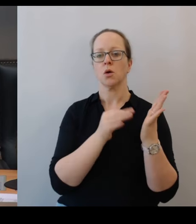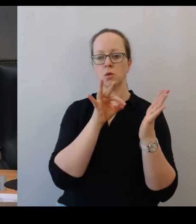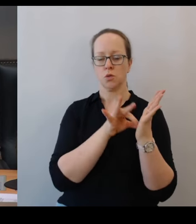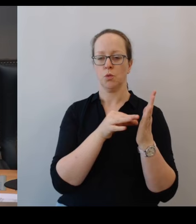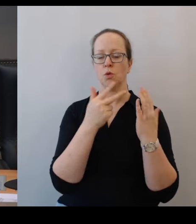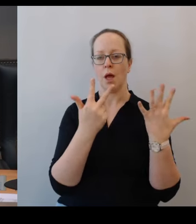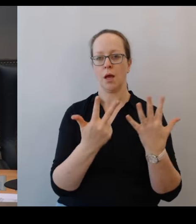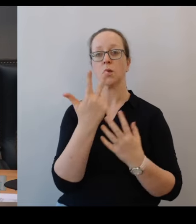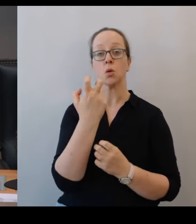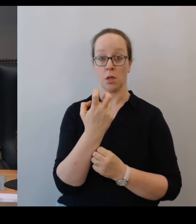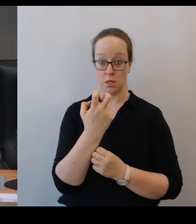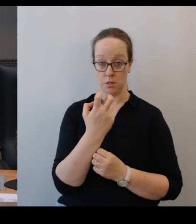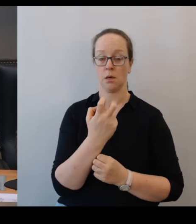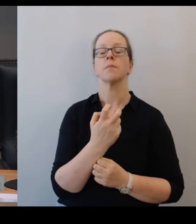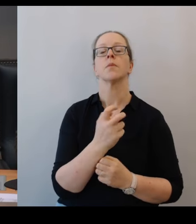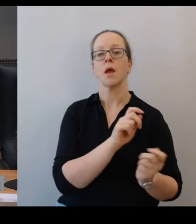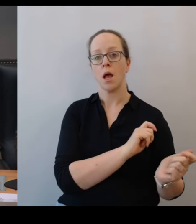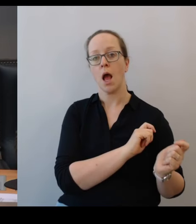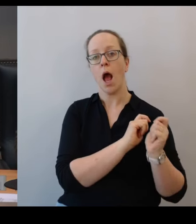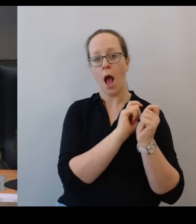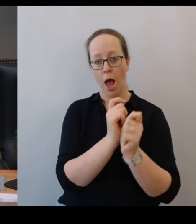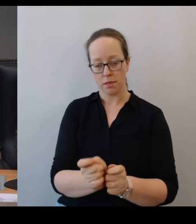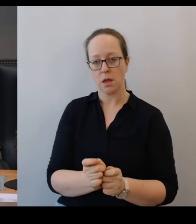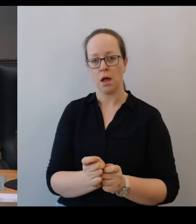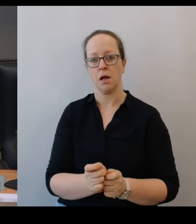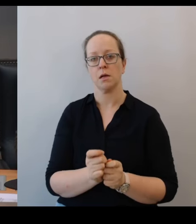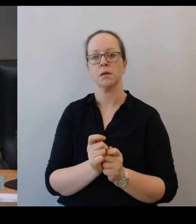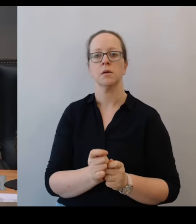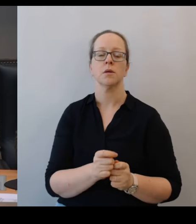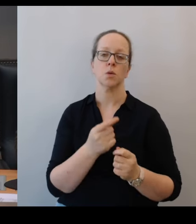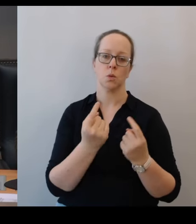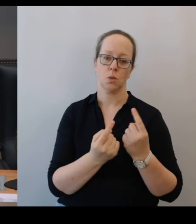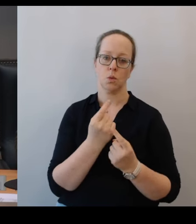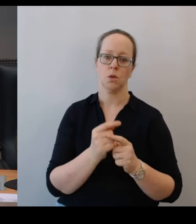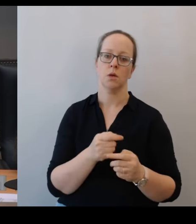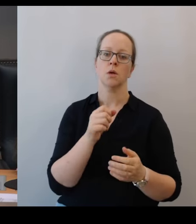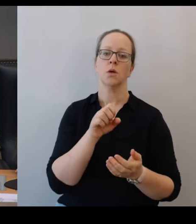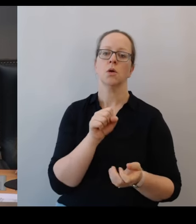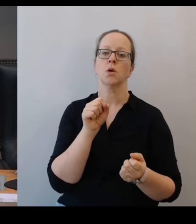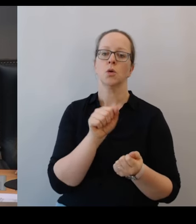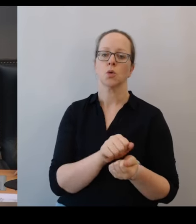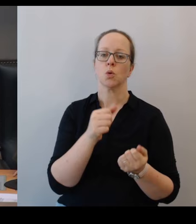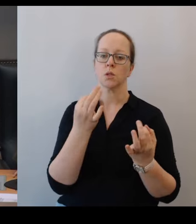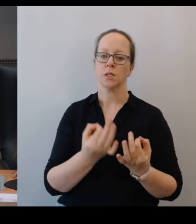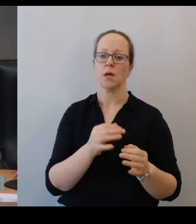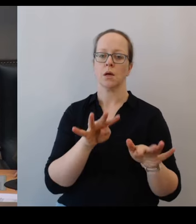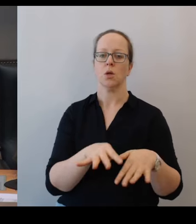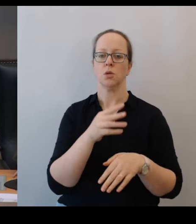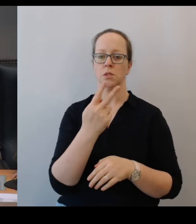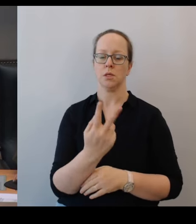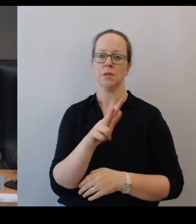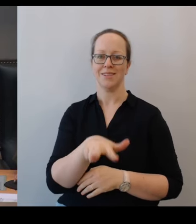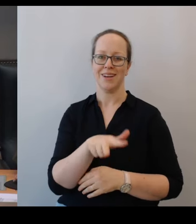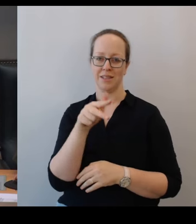90/Die Grünen auf Drucksache 19 13/63 das Azubiwerk Berlin gründen in der Beratung beginnt die Fraktion Bündnis 90/Die